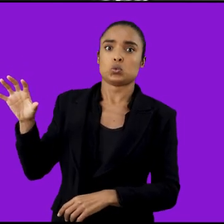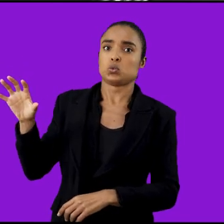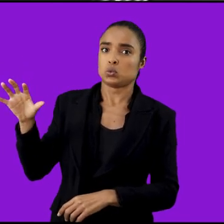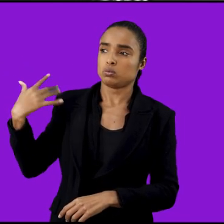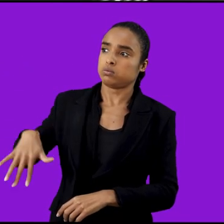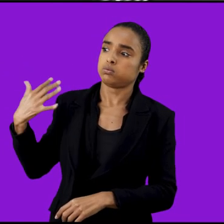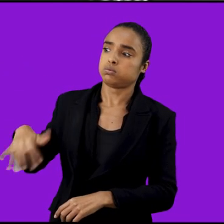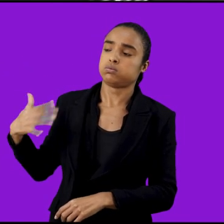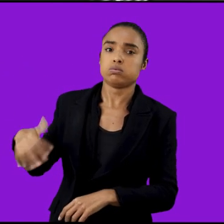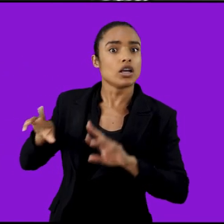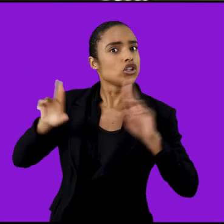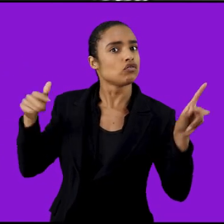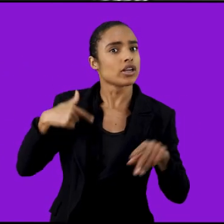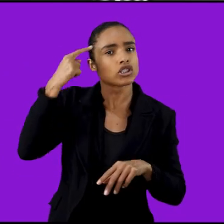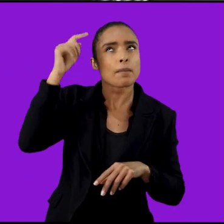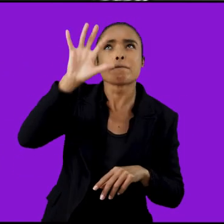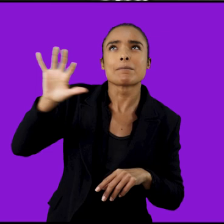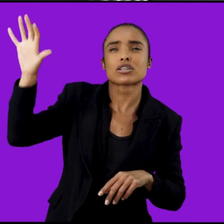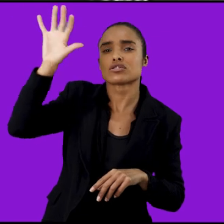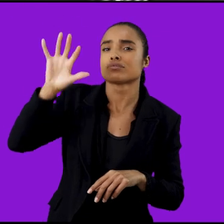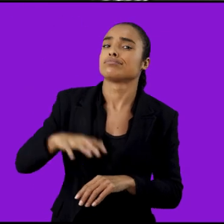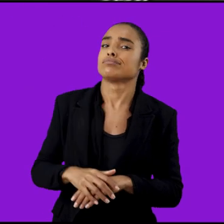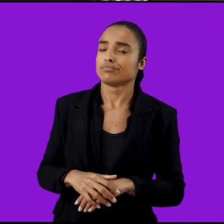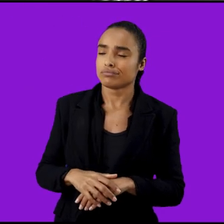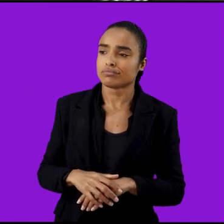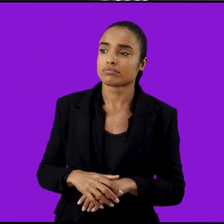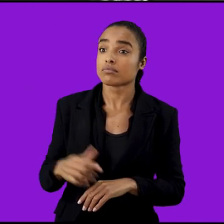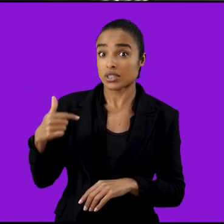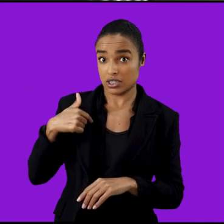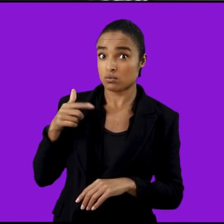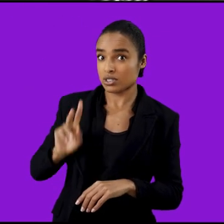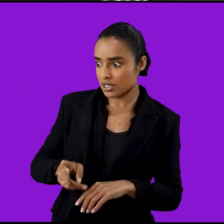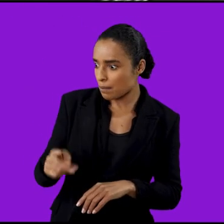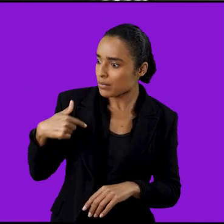boa também… Sempre falo sobre isso… foi maravilhoso tá no lugar onde você não é